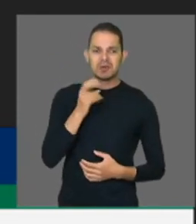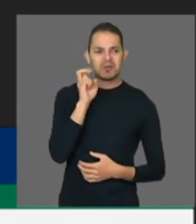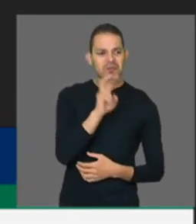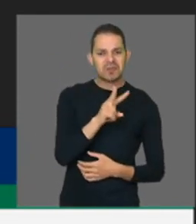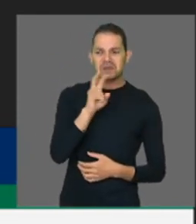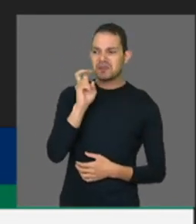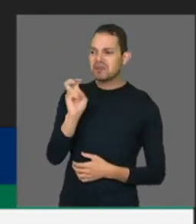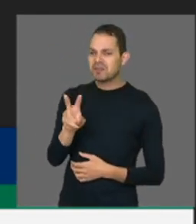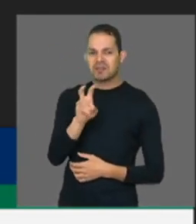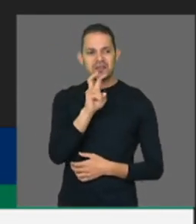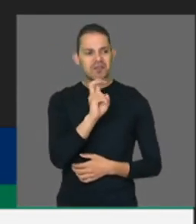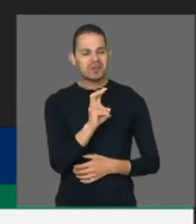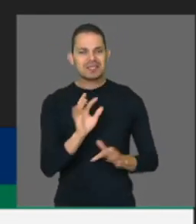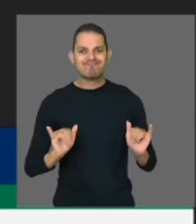E VER O SOFRIMENTO DA POPULAÇÃO BRASILEIRA. SOMOS